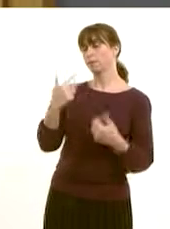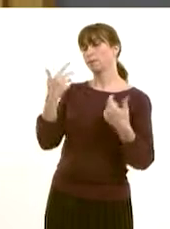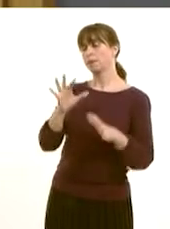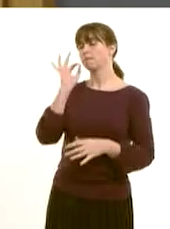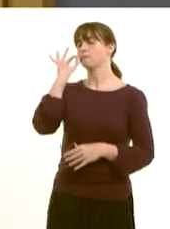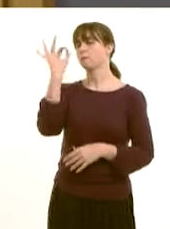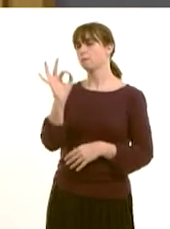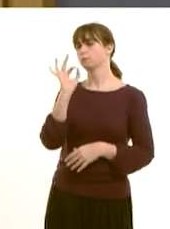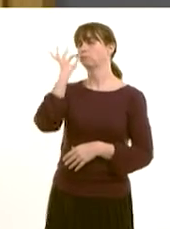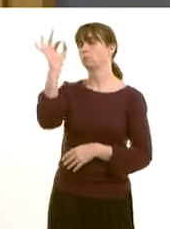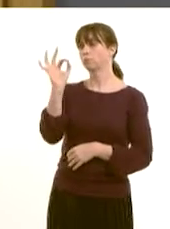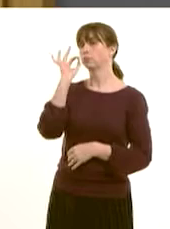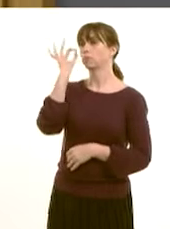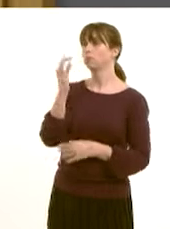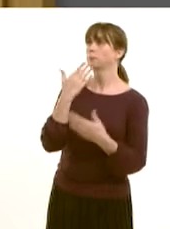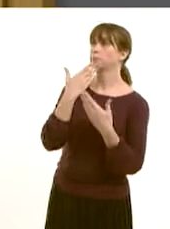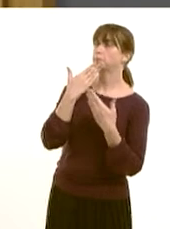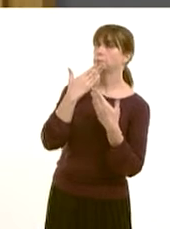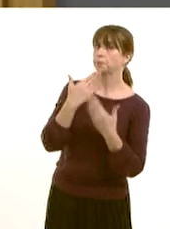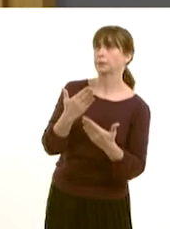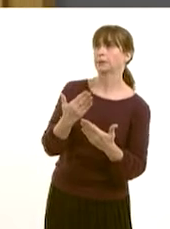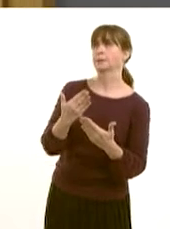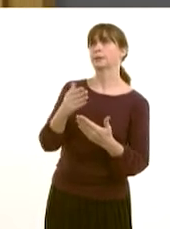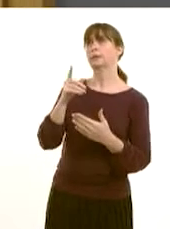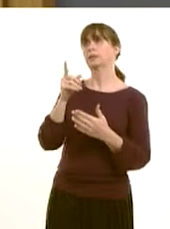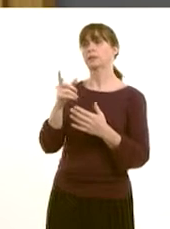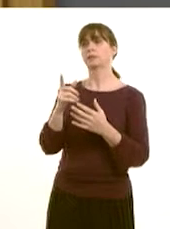gyfran o gytundebau cyhoeddus yng Nghymru syín mynd i gwmnÔau Cymreig, ac y byddai